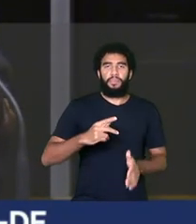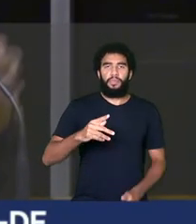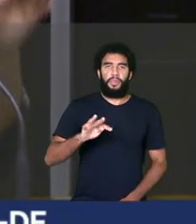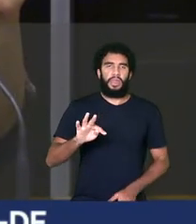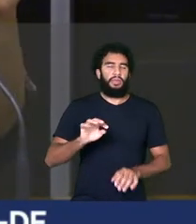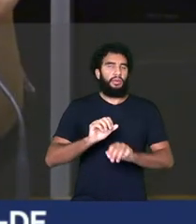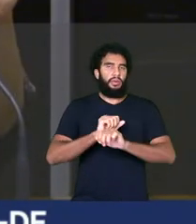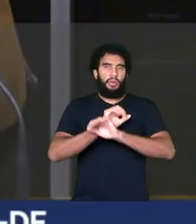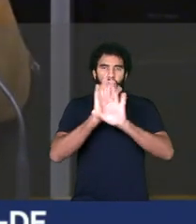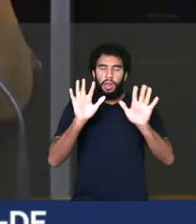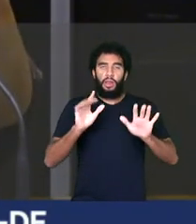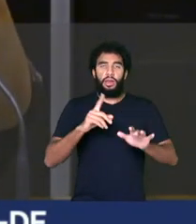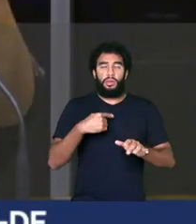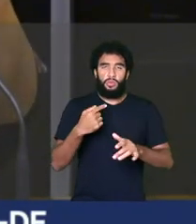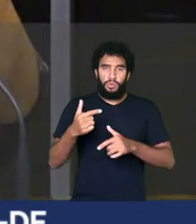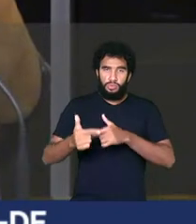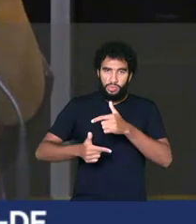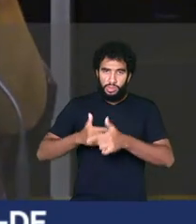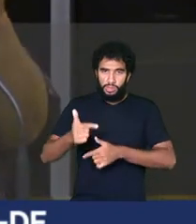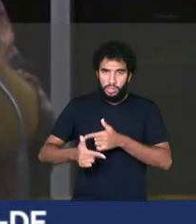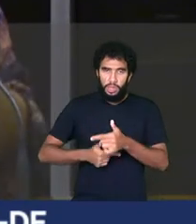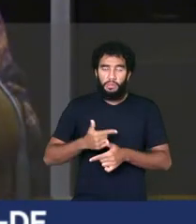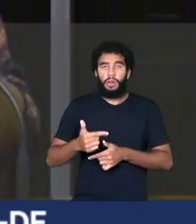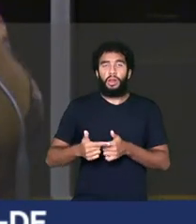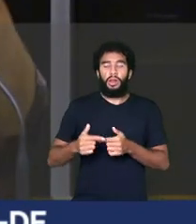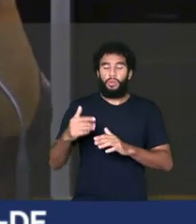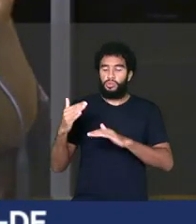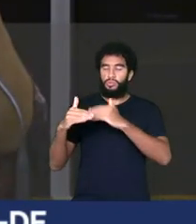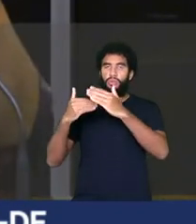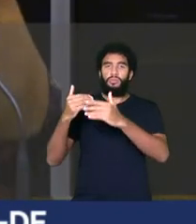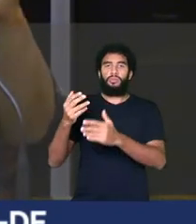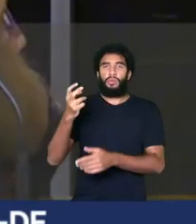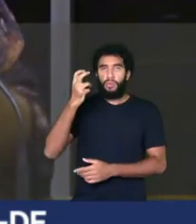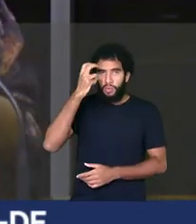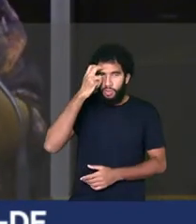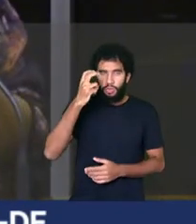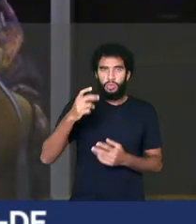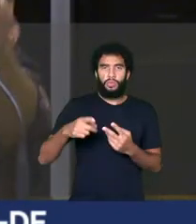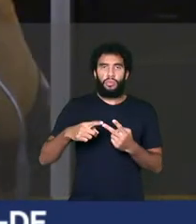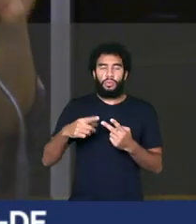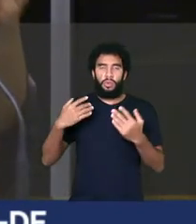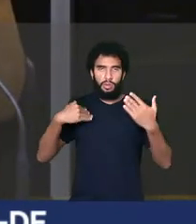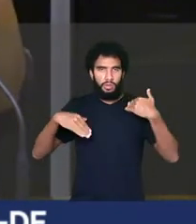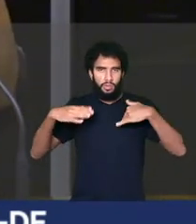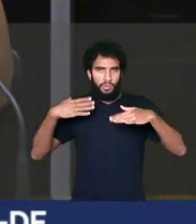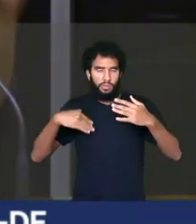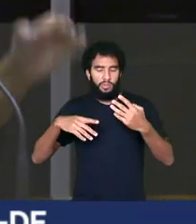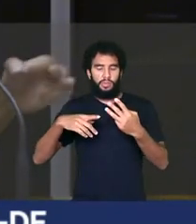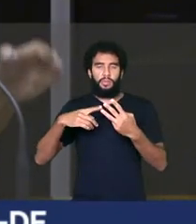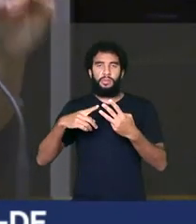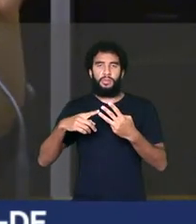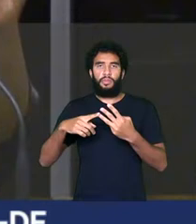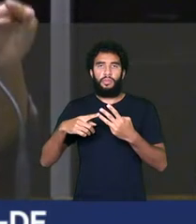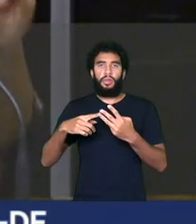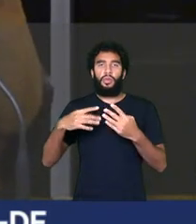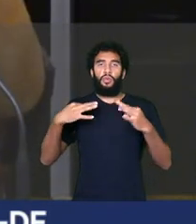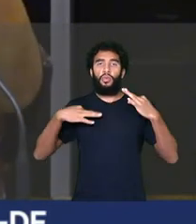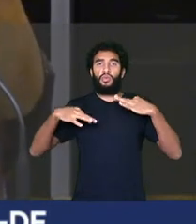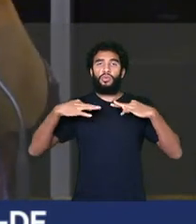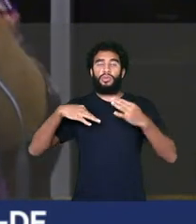ISSO A POSIÇÃO DO PT É MUITO CLARA, VAMOS TRABALHAR COM O DESENVOLVIMENTO DA CULTURA, COM O DESENVOLVIMENTO DO LAZER, COM O DESENVOLVIMENTO DO TURISMO A